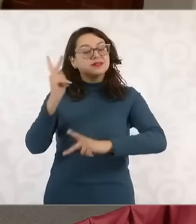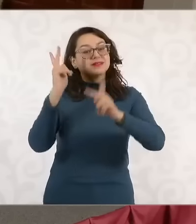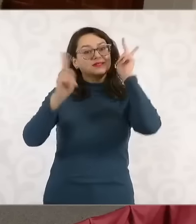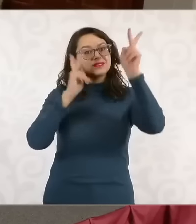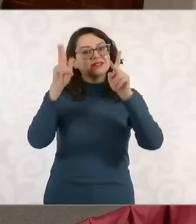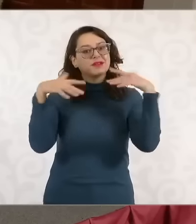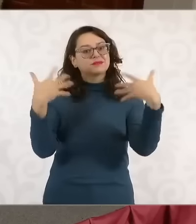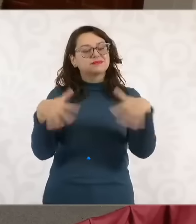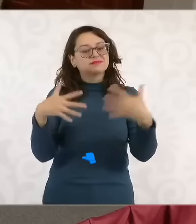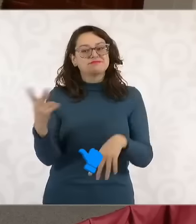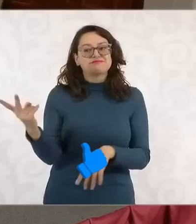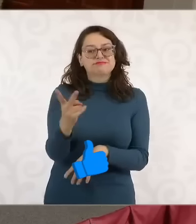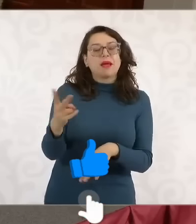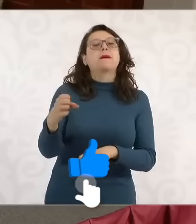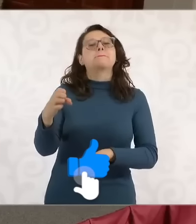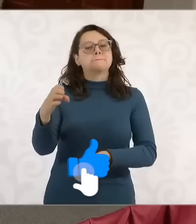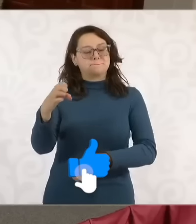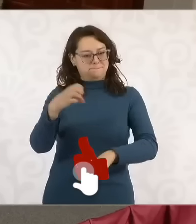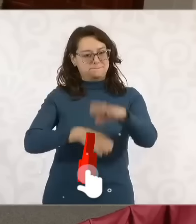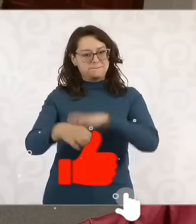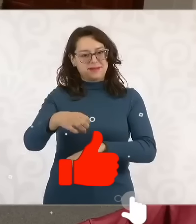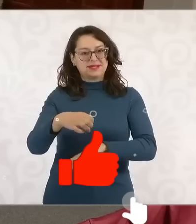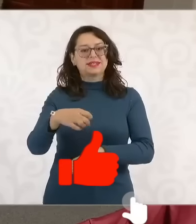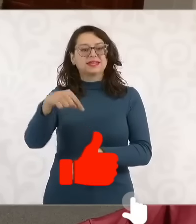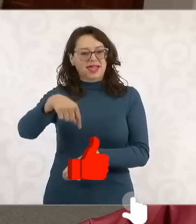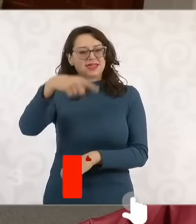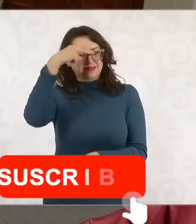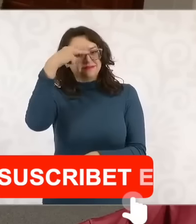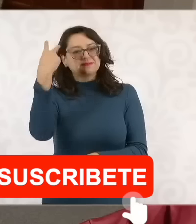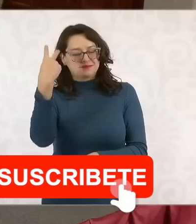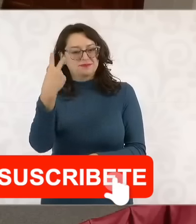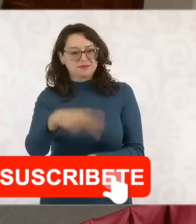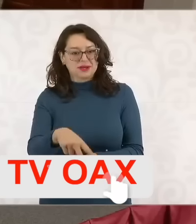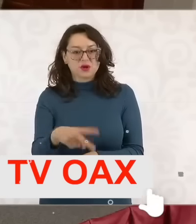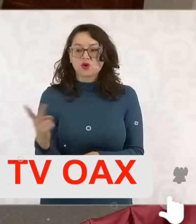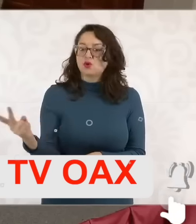presidente y director general de la misma empresa en México. Ellos nos van a anunciar